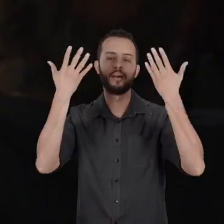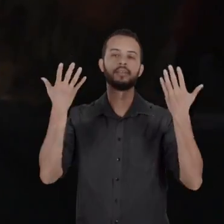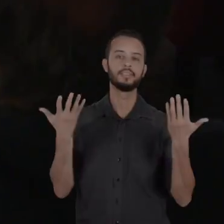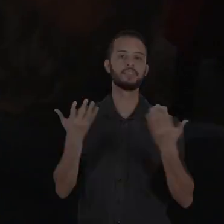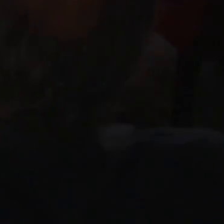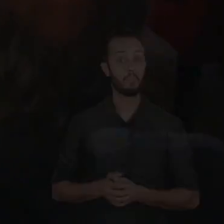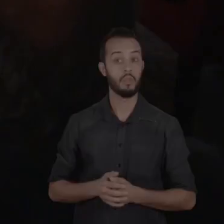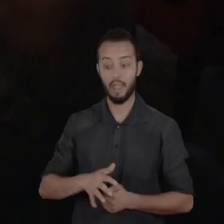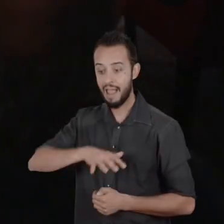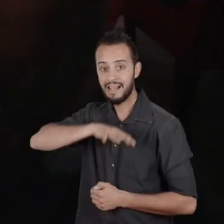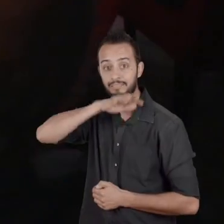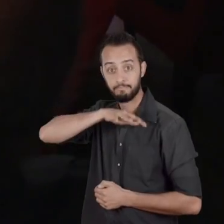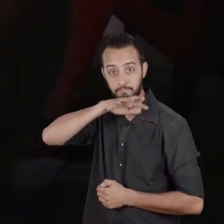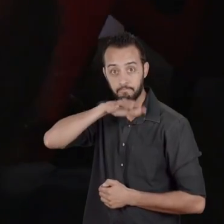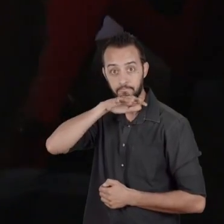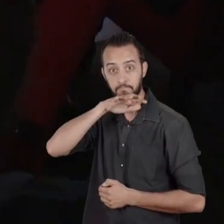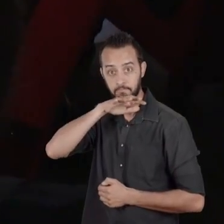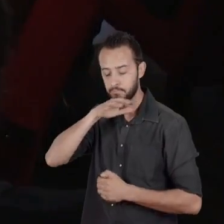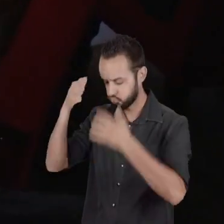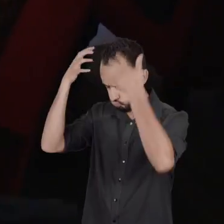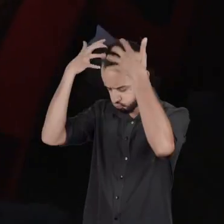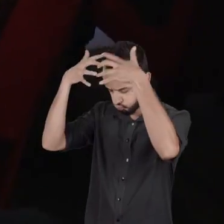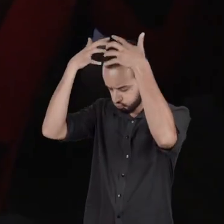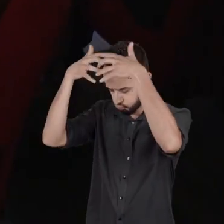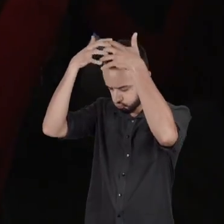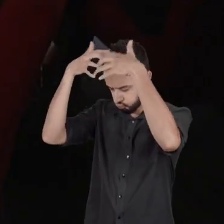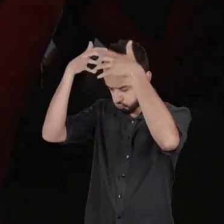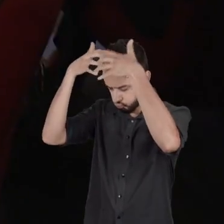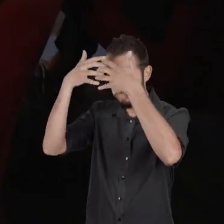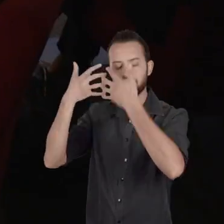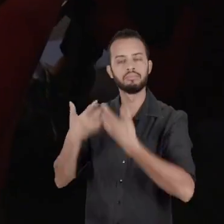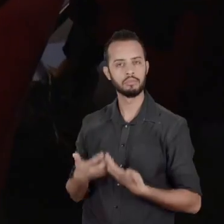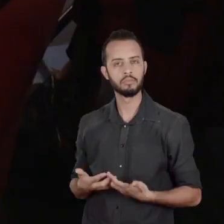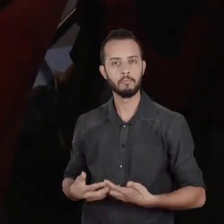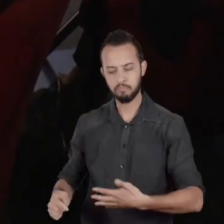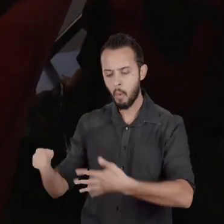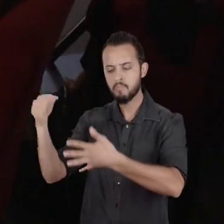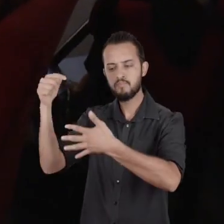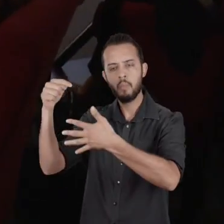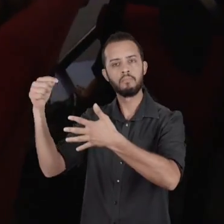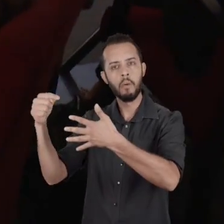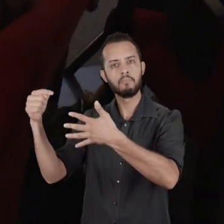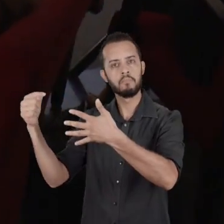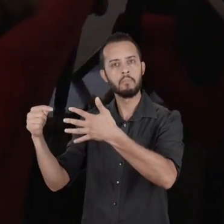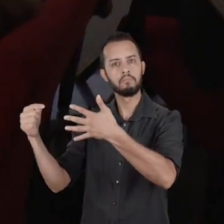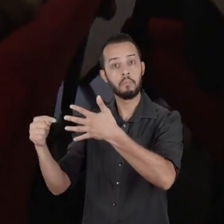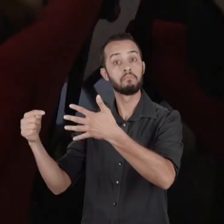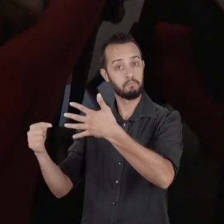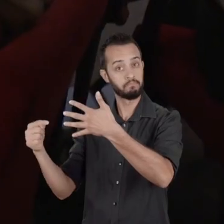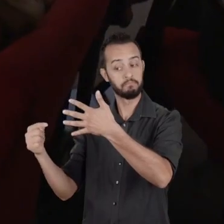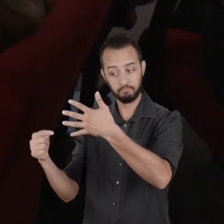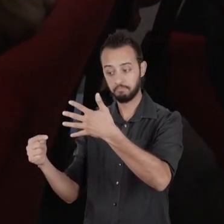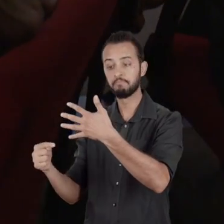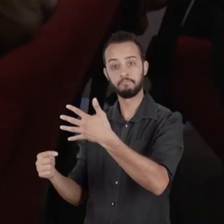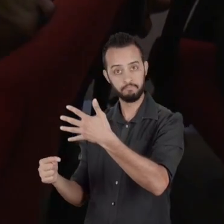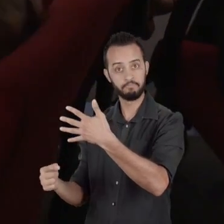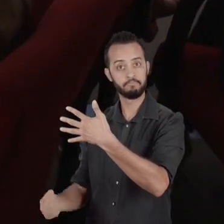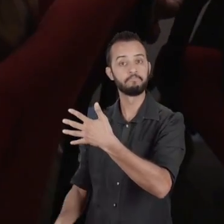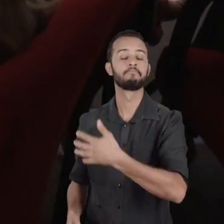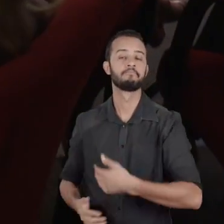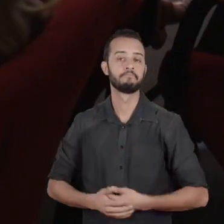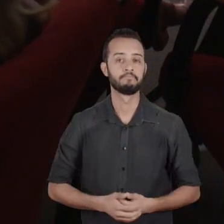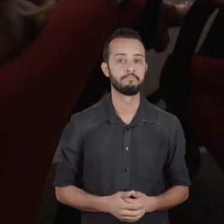Animais complexos dotados de sistema nervoso sofisticado central tem formas já de categorização.